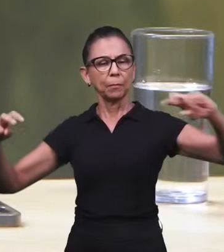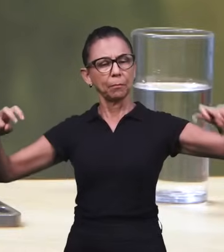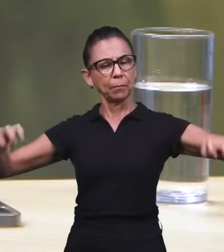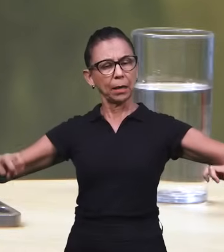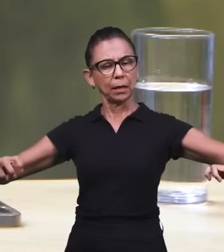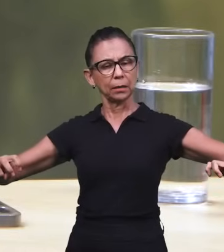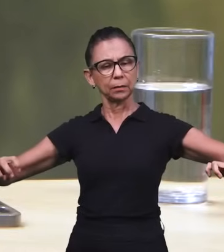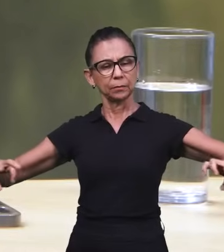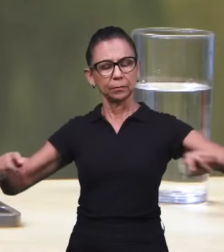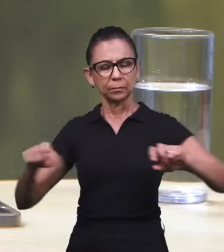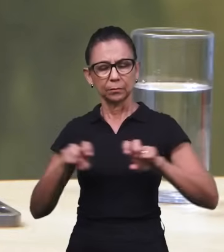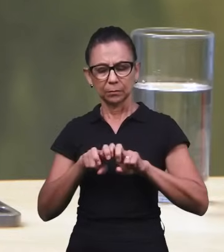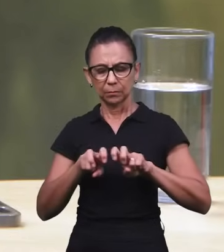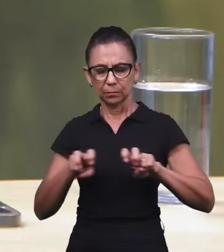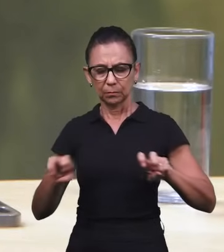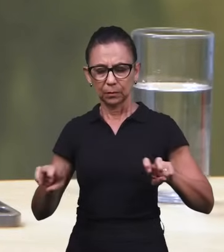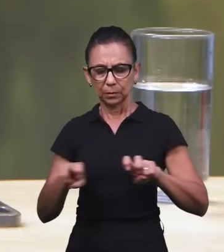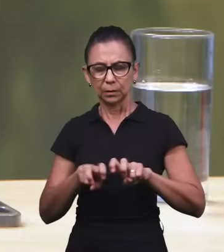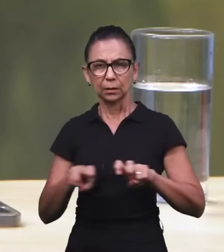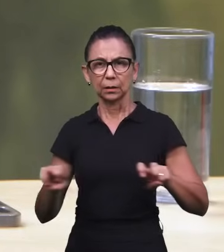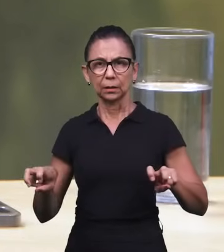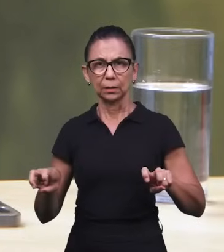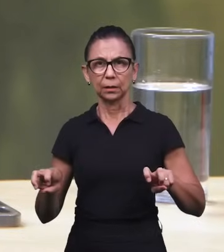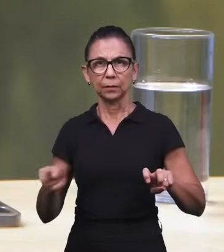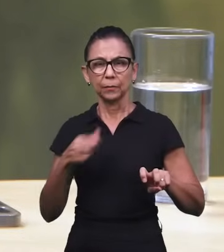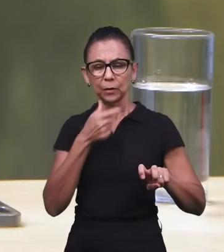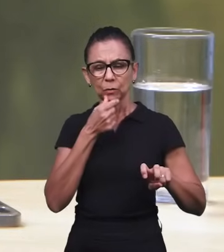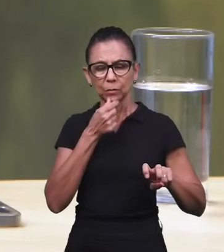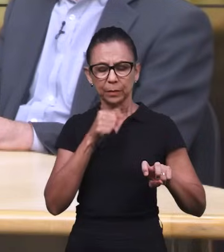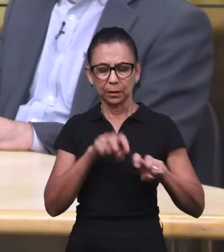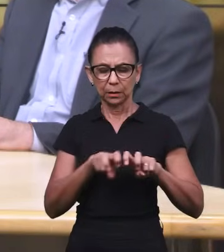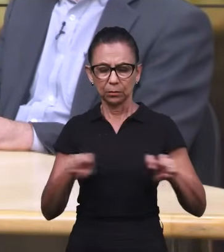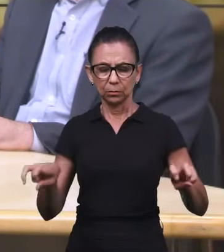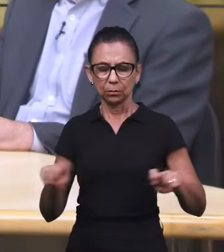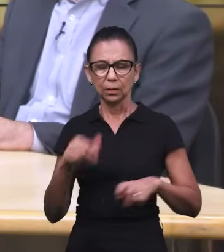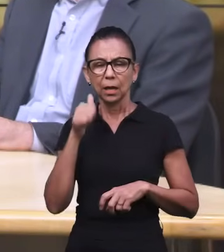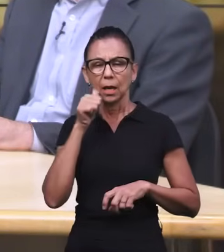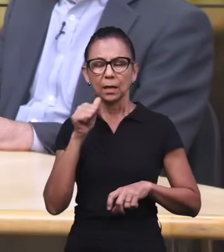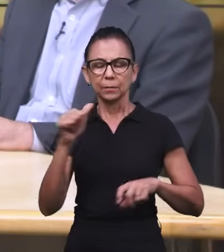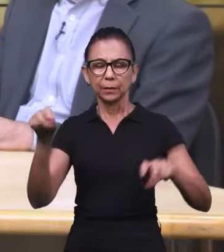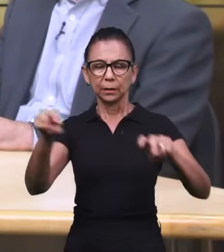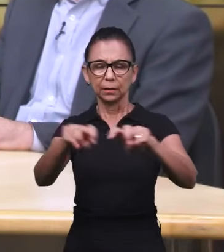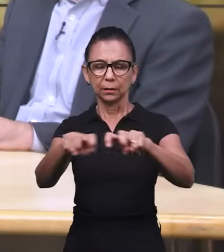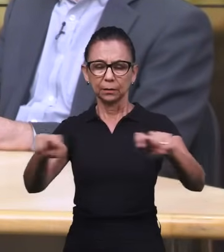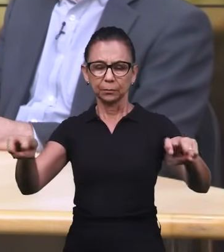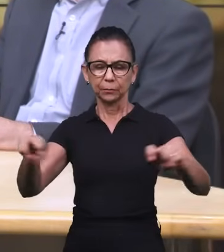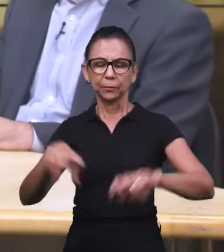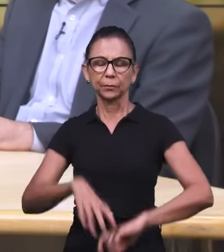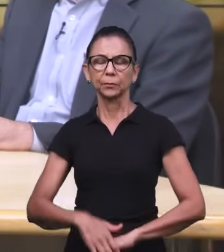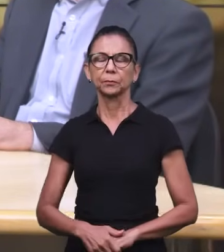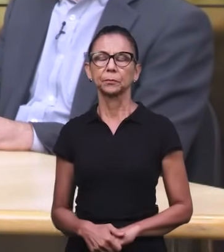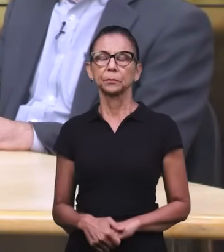não e os homens os meninos sentavam do outro lado e a primeira coisa que o meu pai fazia ela pedia